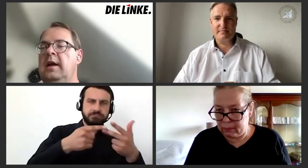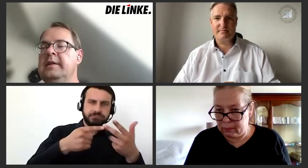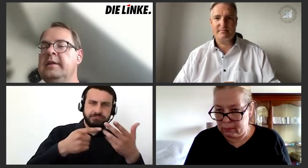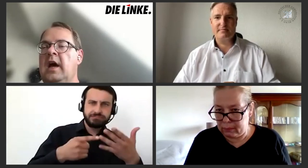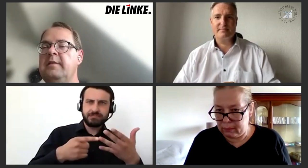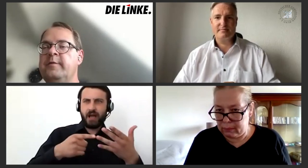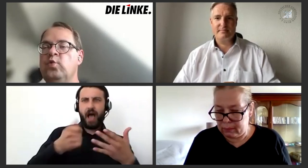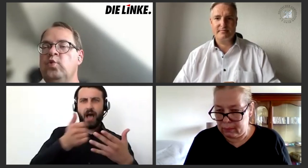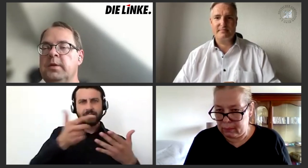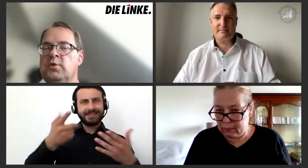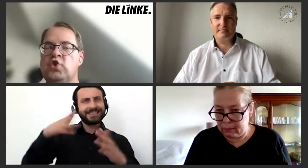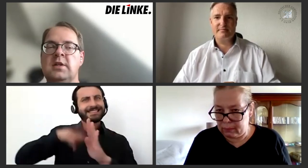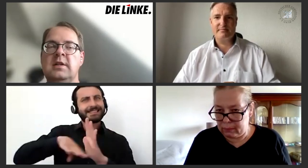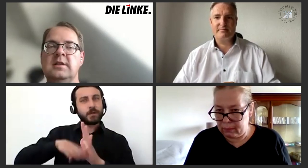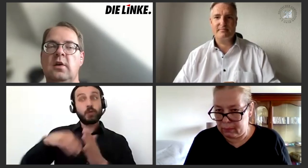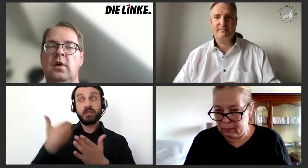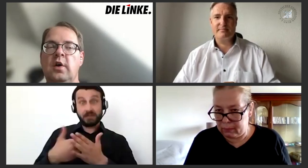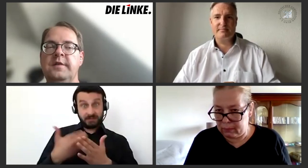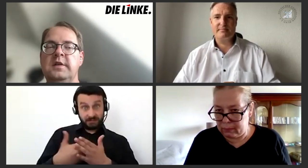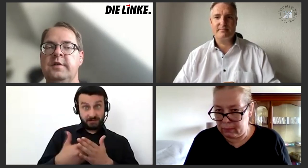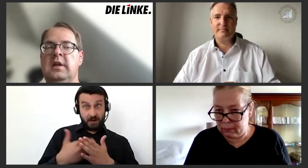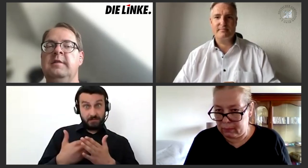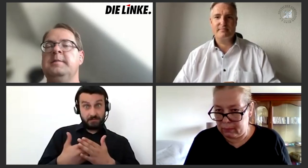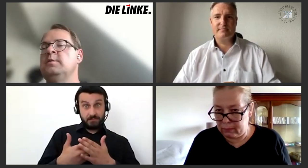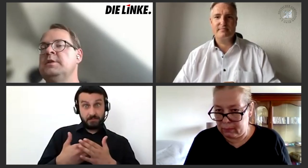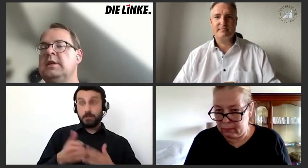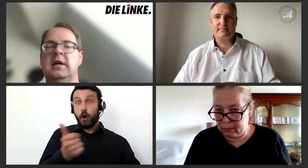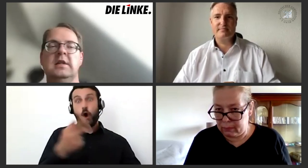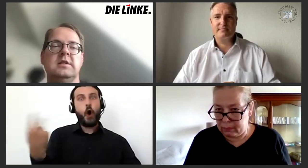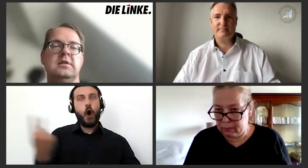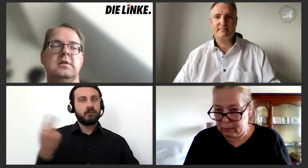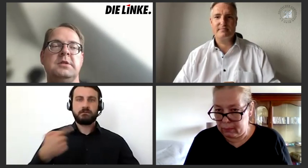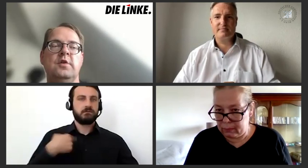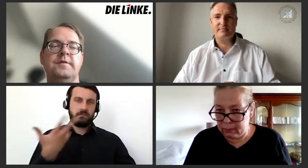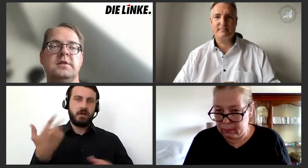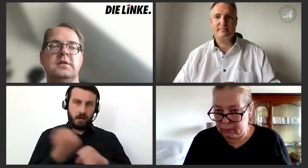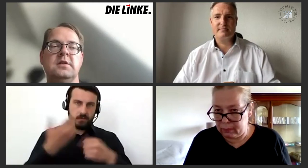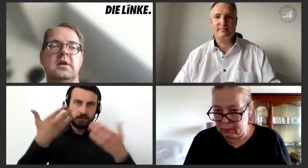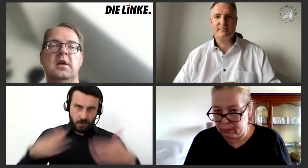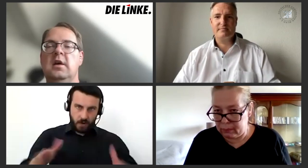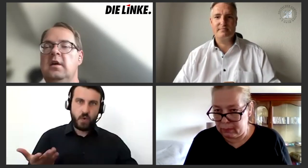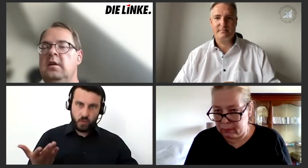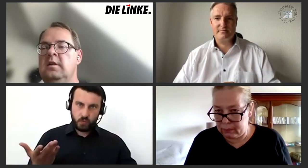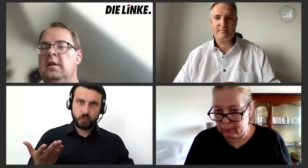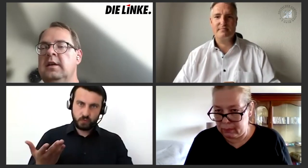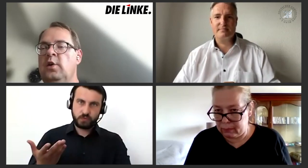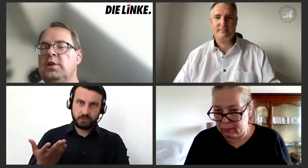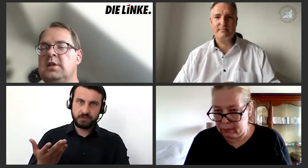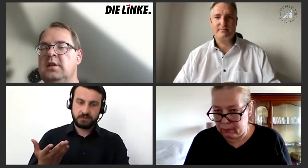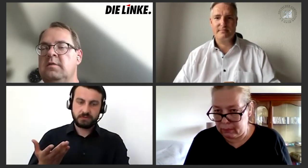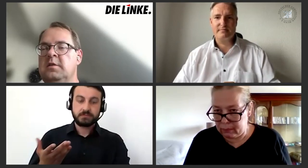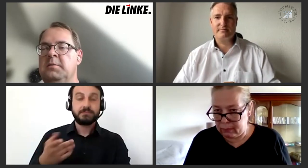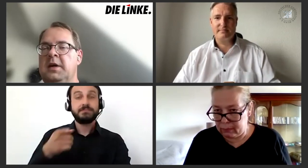Diskriminierung leider nach wie vor überdurchschnittlich häufig von Erwerbslosigkeit betroffen sind.